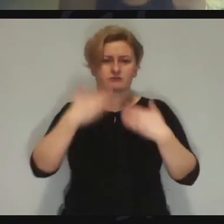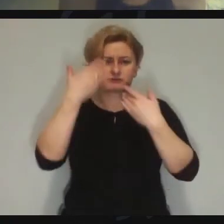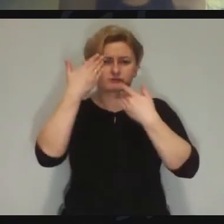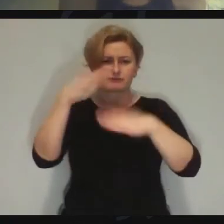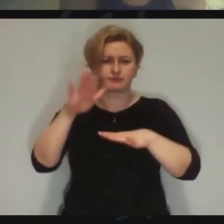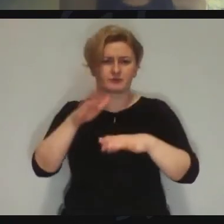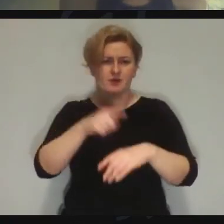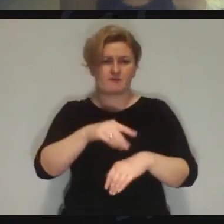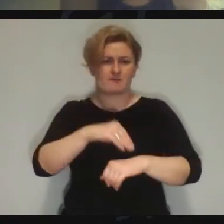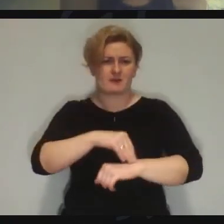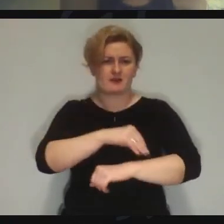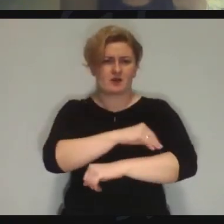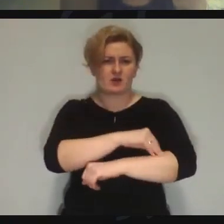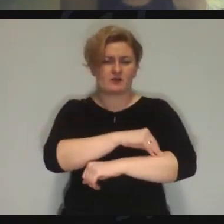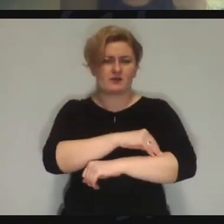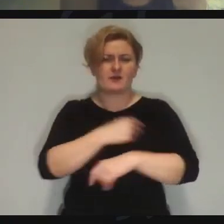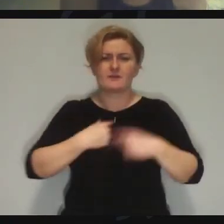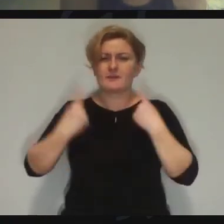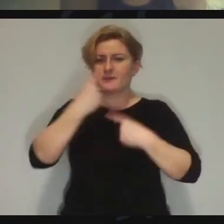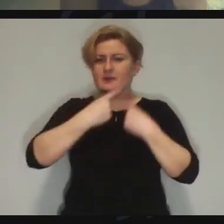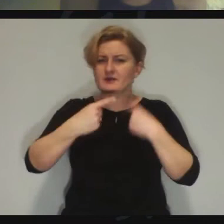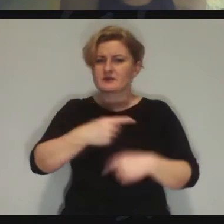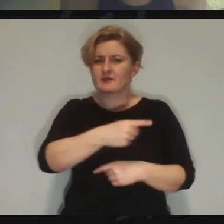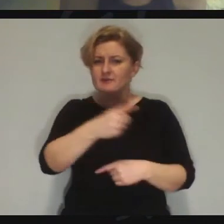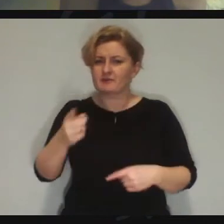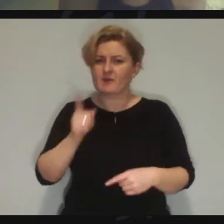Myślę, że jesteście takim ewenementem.